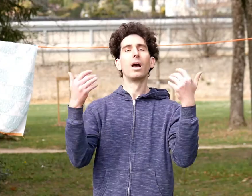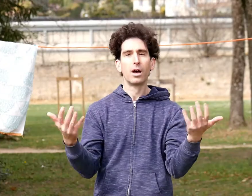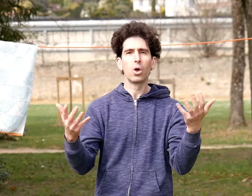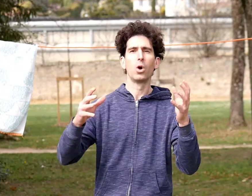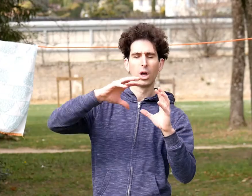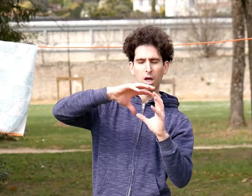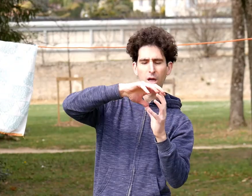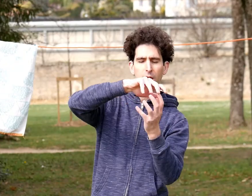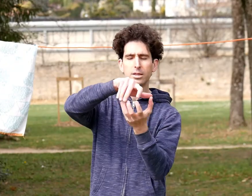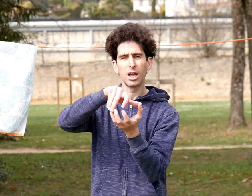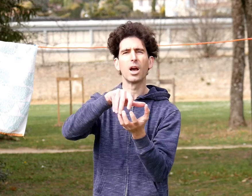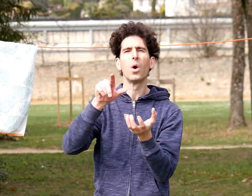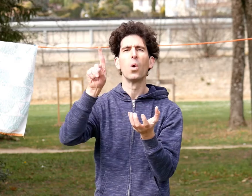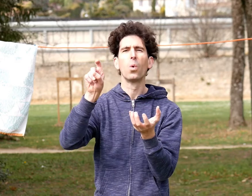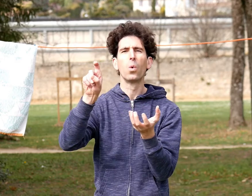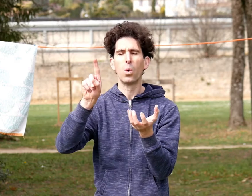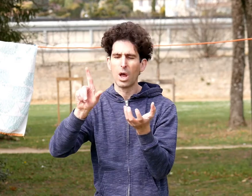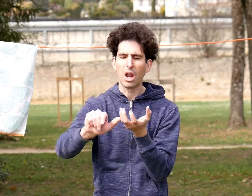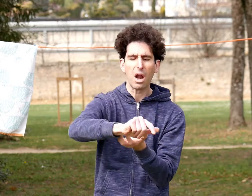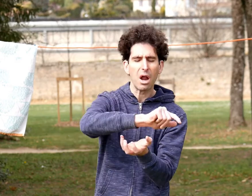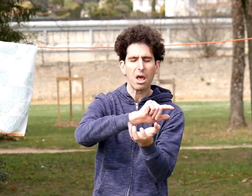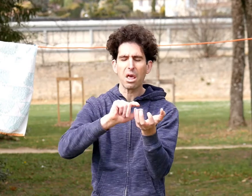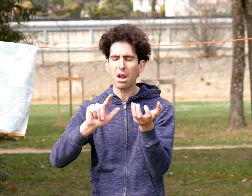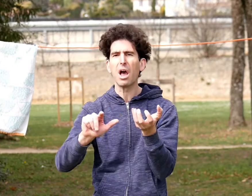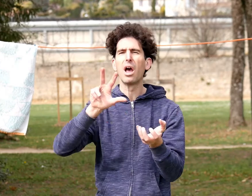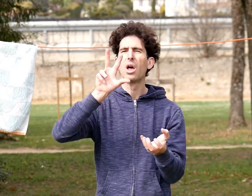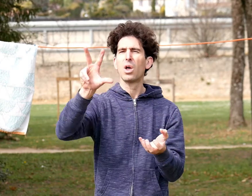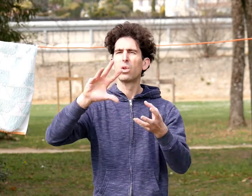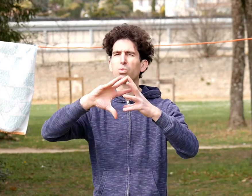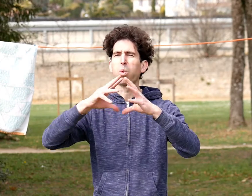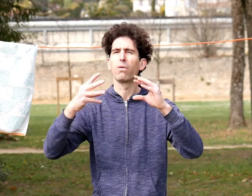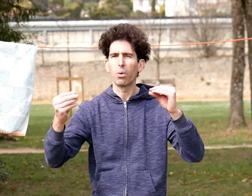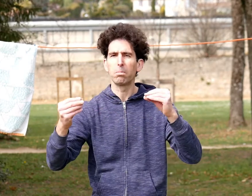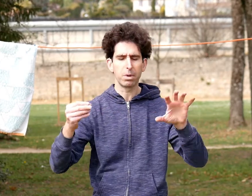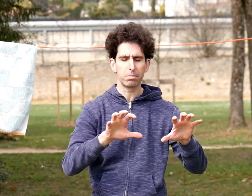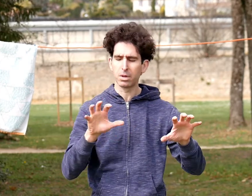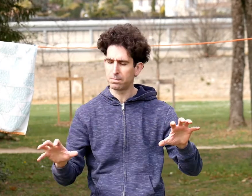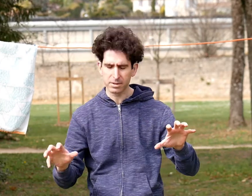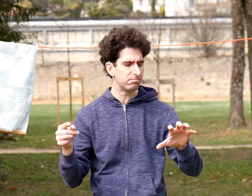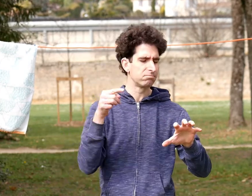Alors, sur la Terre, l'eau existe sous trois formes :